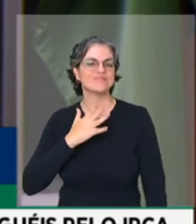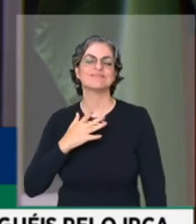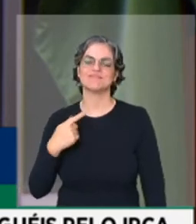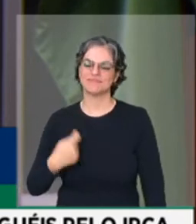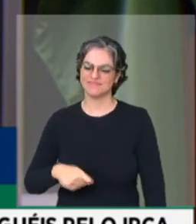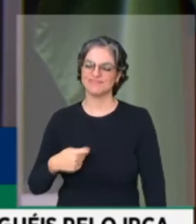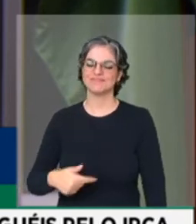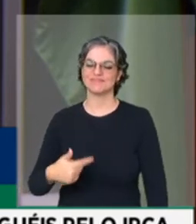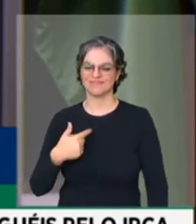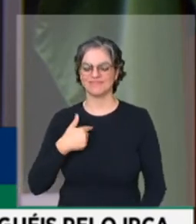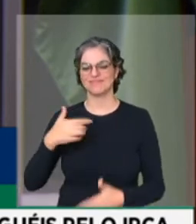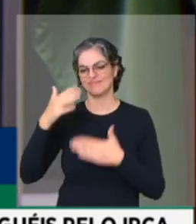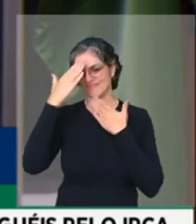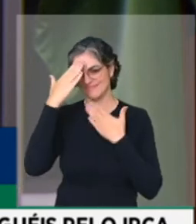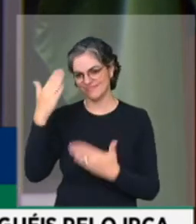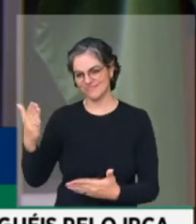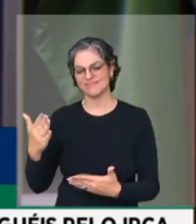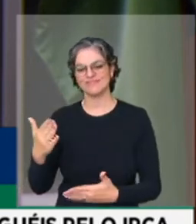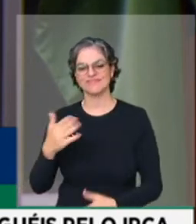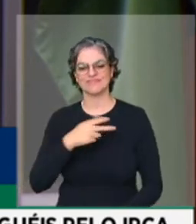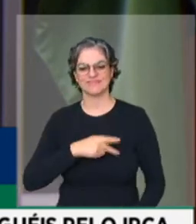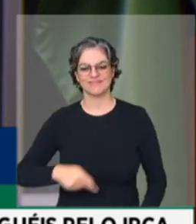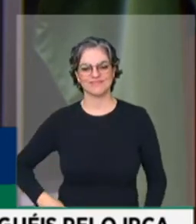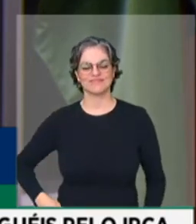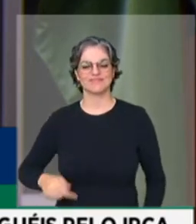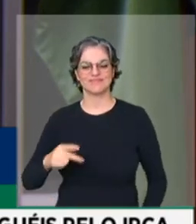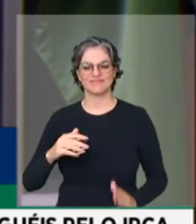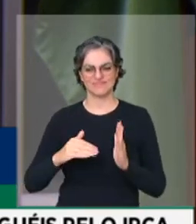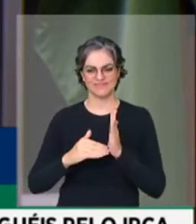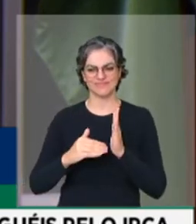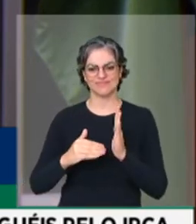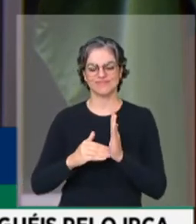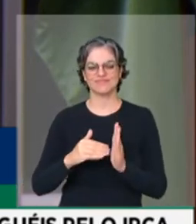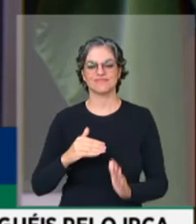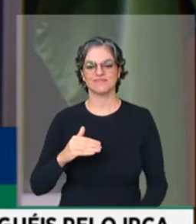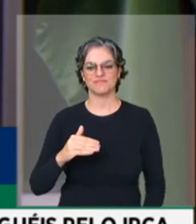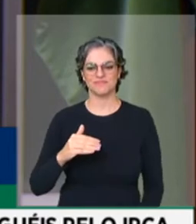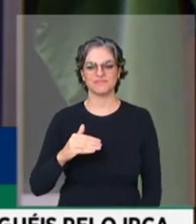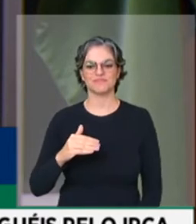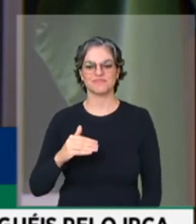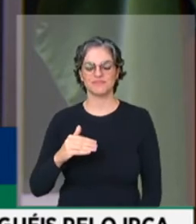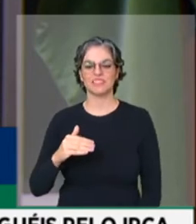EU NÃO POSSO DEIXAR DE AGRADECER AO PRESIDENTE DO SENADO RODRIGO PACHECO QUE CUMPRIU COM O SEU COMPROMISSO COM O SETOR DE EVENTOS E TURÍ